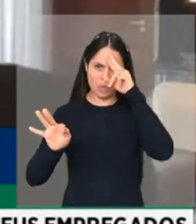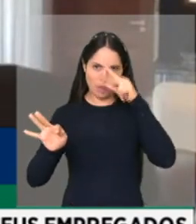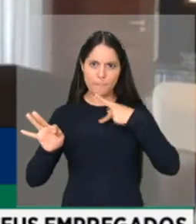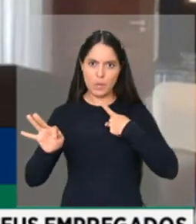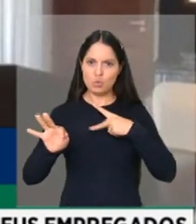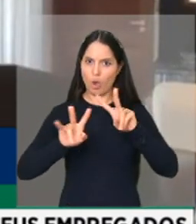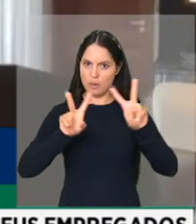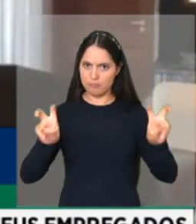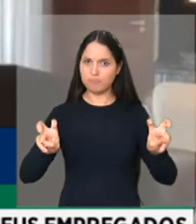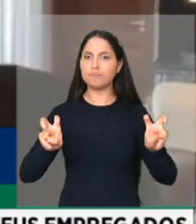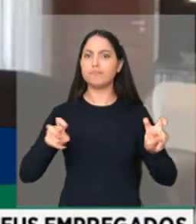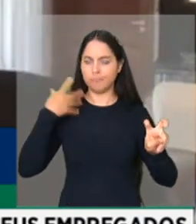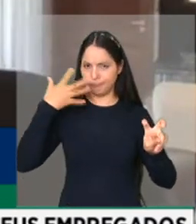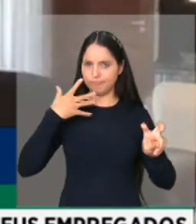NESSE ASSUNTO. E EU QUERO